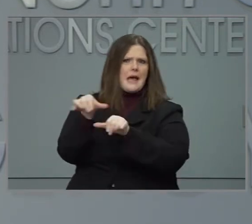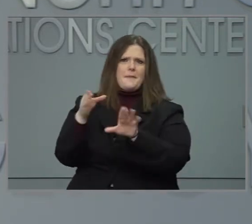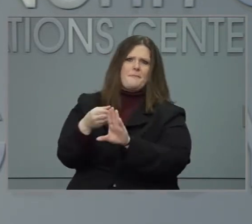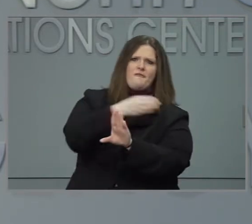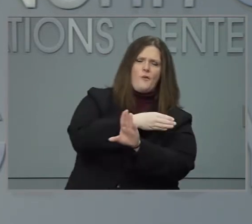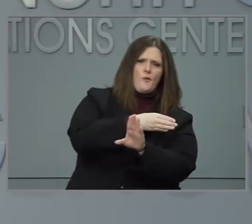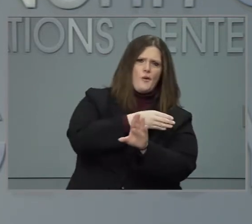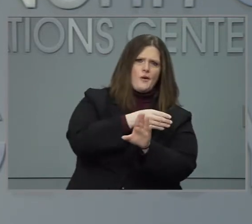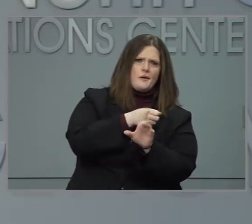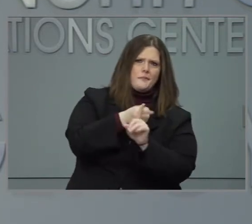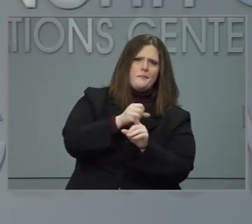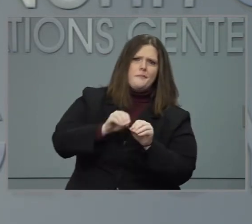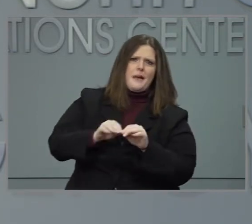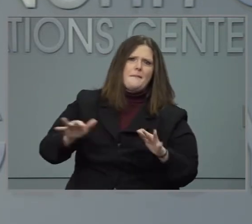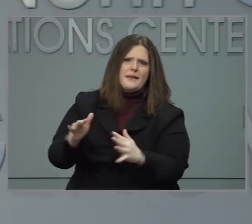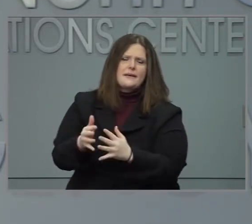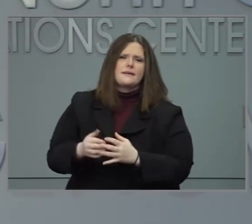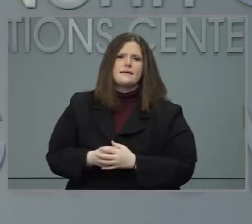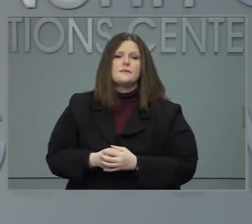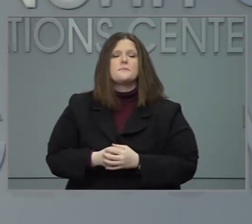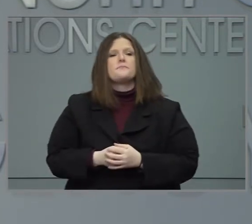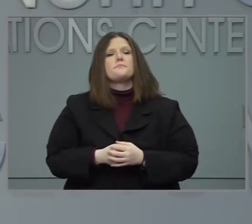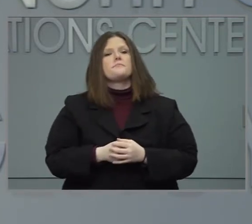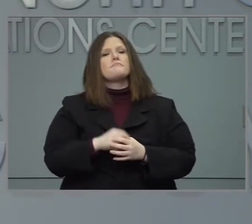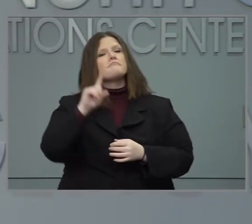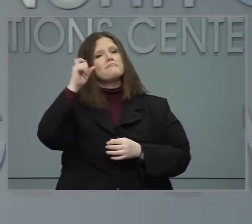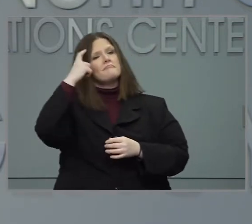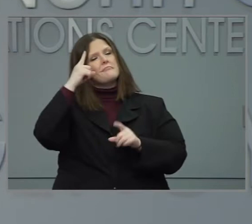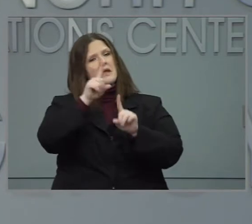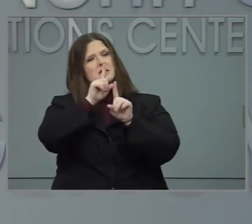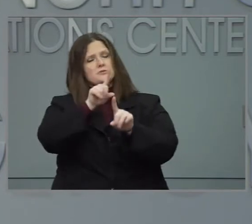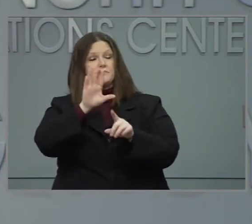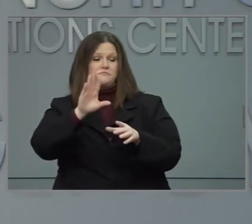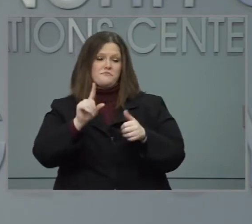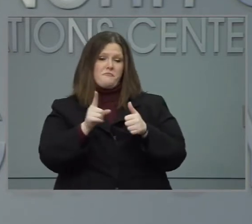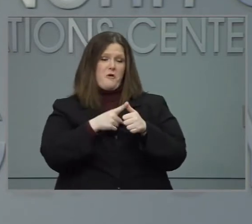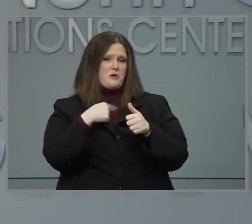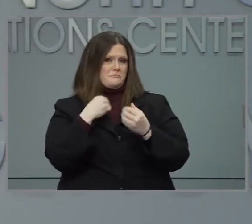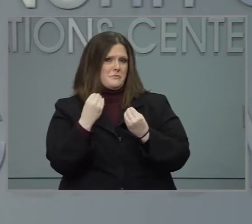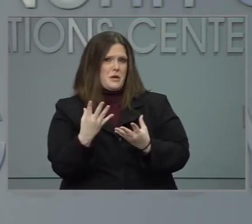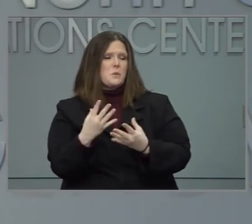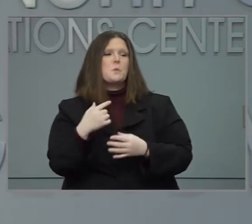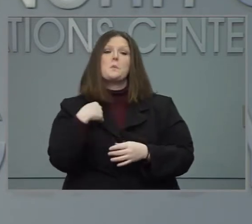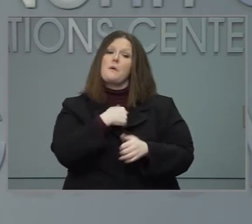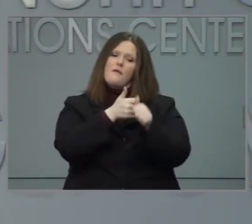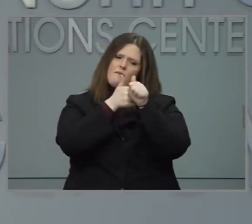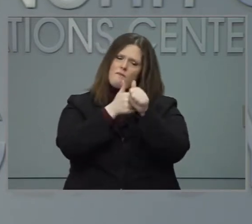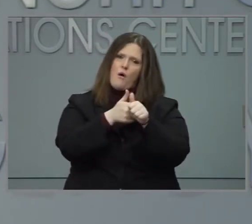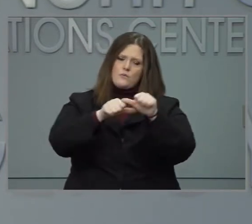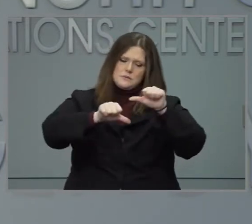Respete respuesta. Nosotros seguimos la ciencia y los datos desde el primer día y hemos